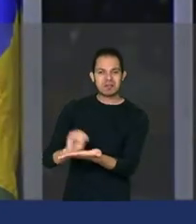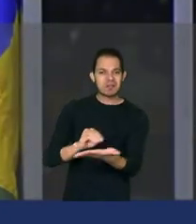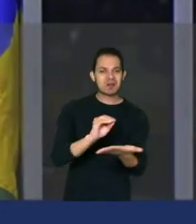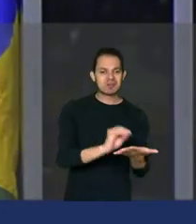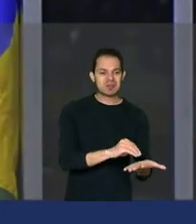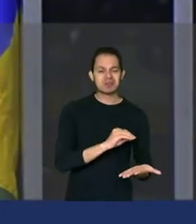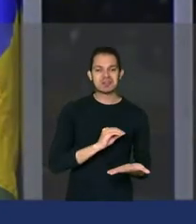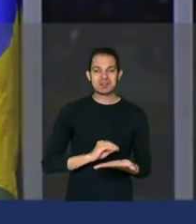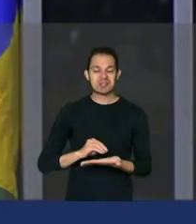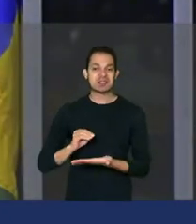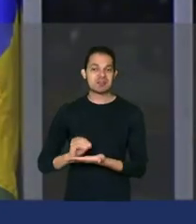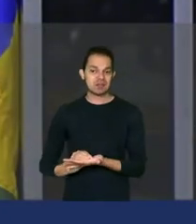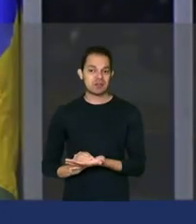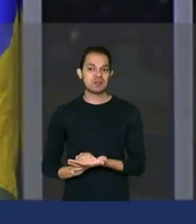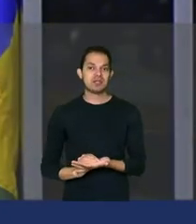SE FAZER COM O PROFESSOR BRASILEIRO AQUI NESTE